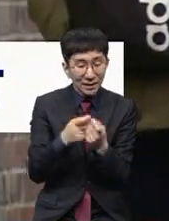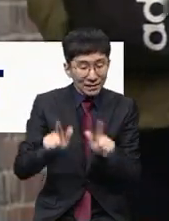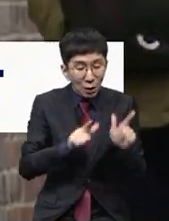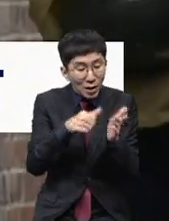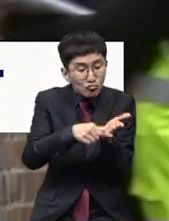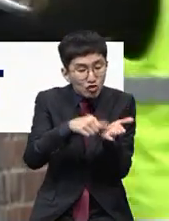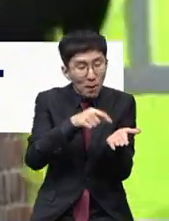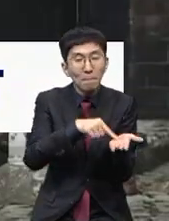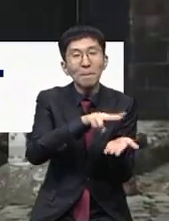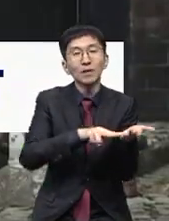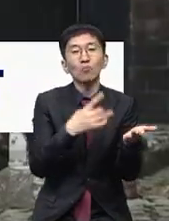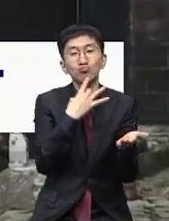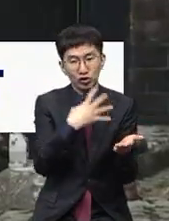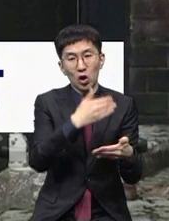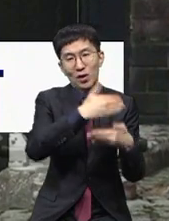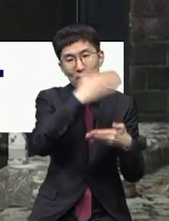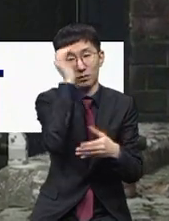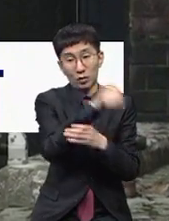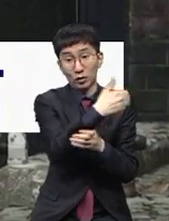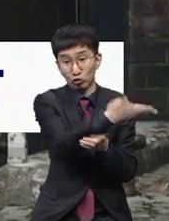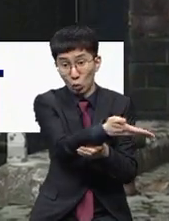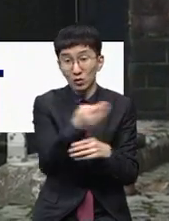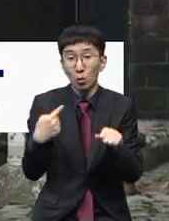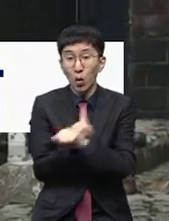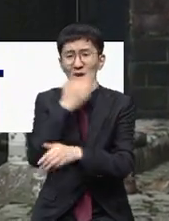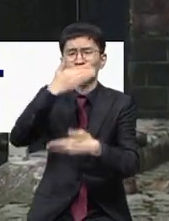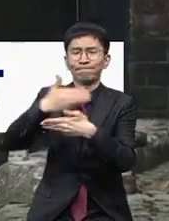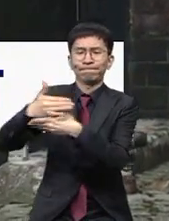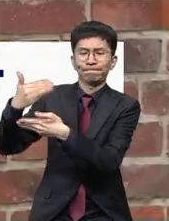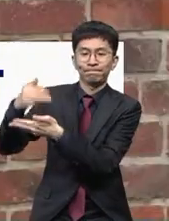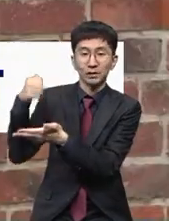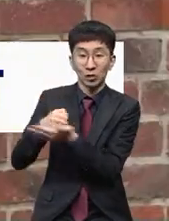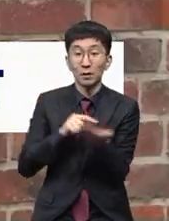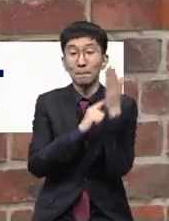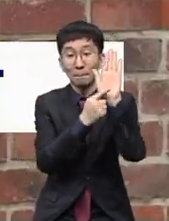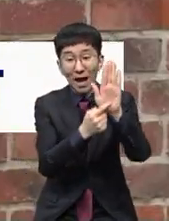모든 상점의 문을 닫는 전면 봉쇄 조치를 이달 말까지 연장했습니다.